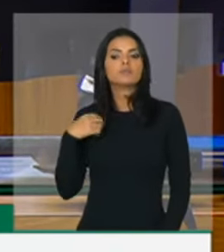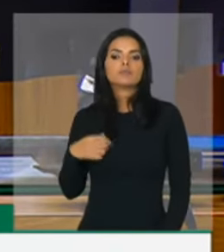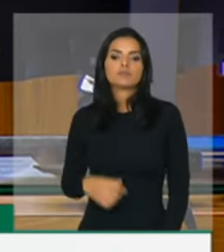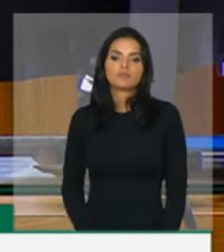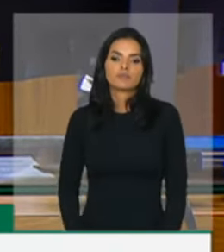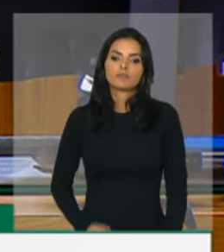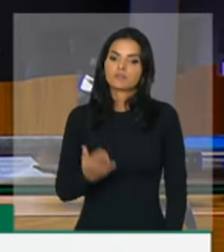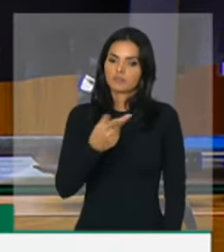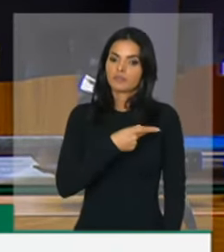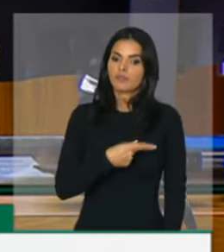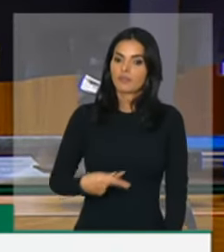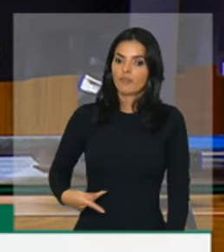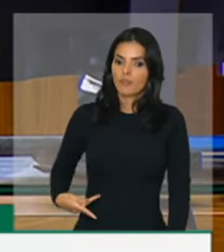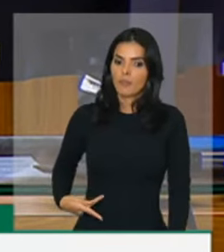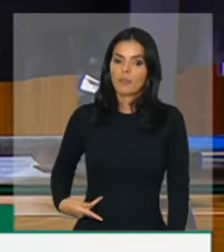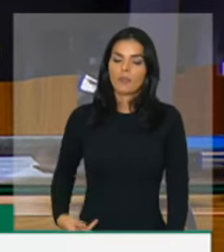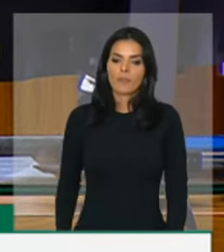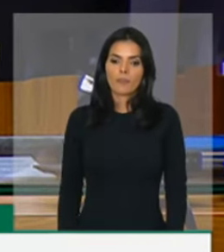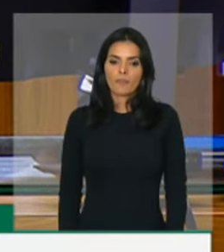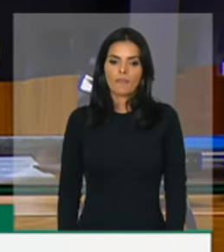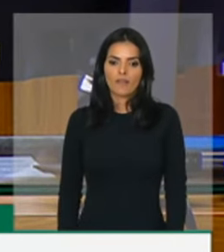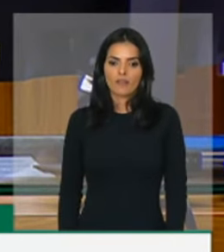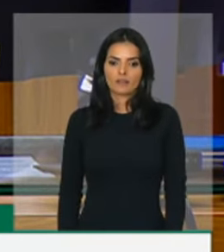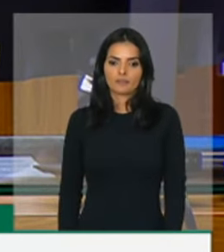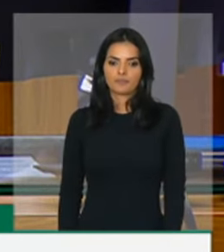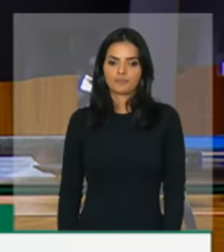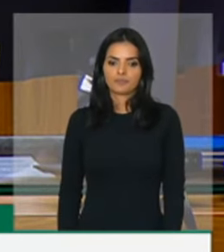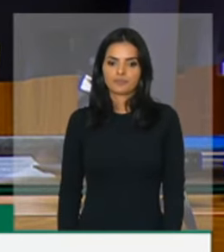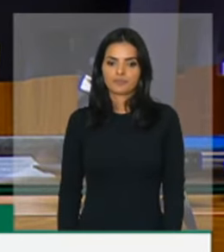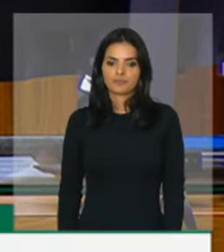SESSÃO. -- [DEPUTADO]: SENHOR PRESIDENTE, PRIMEIRO EU PARABENIZO POR ESTAR